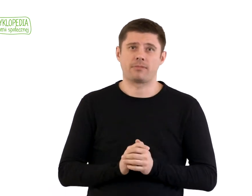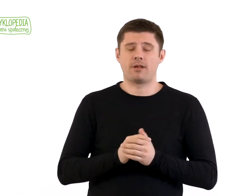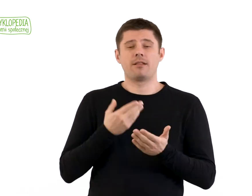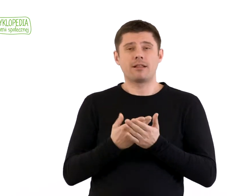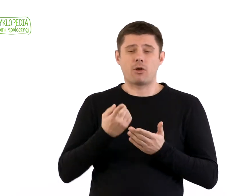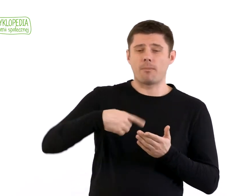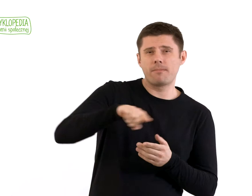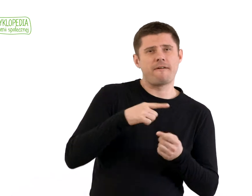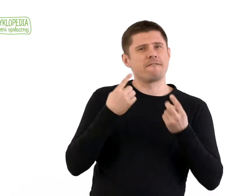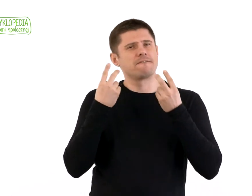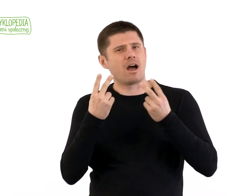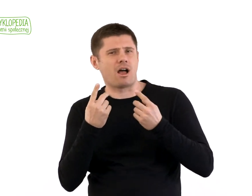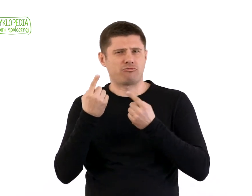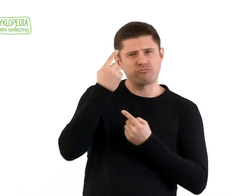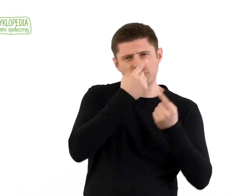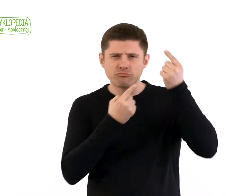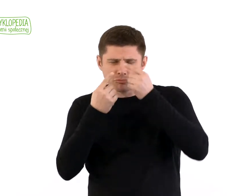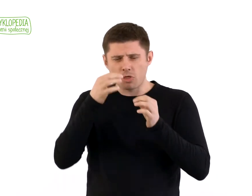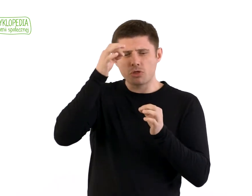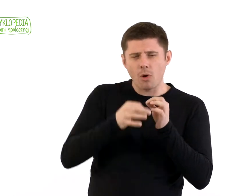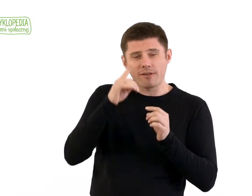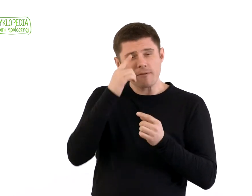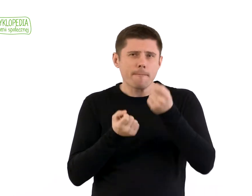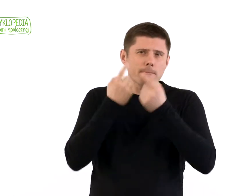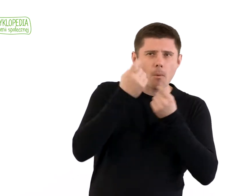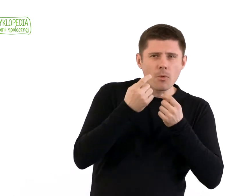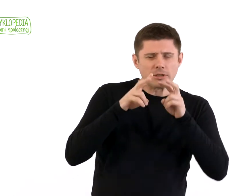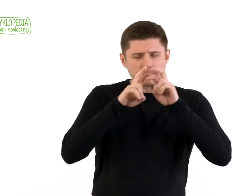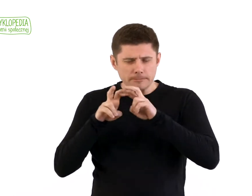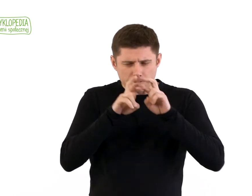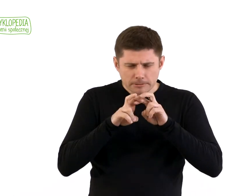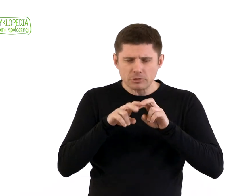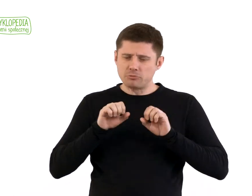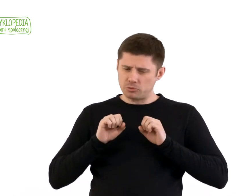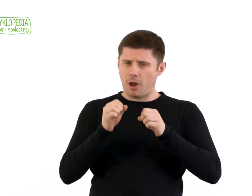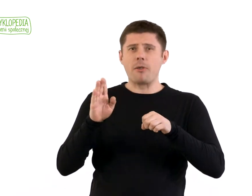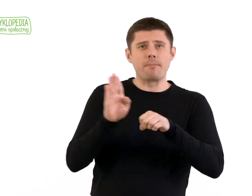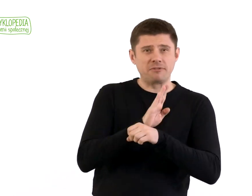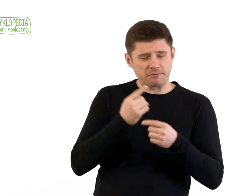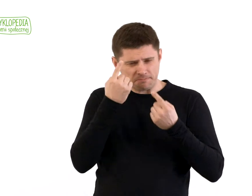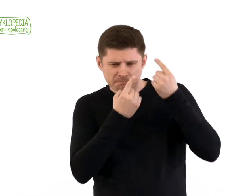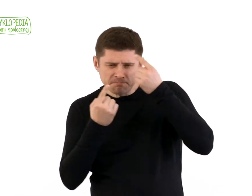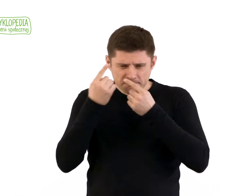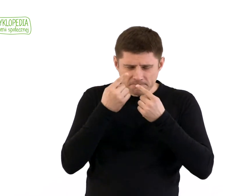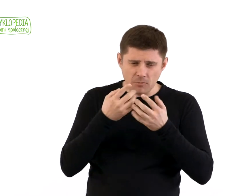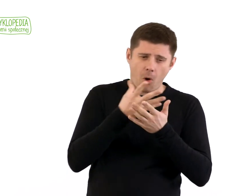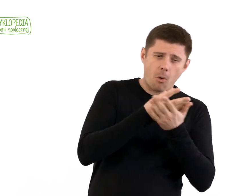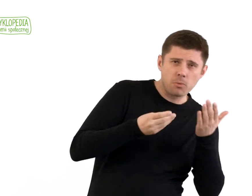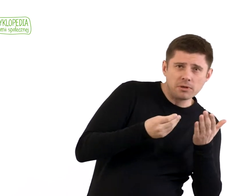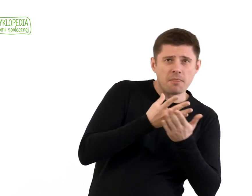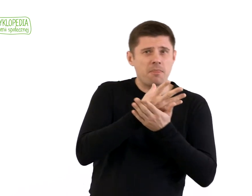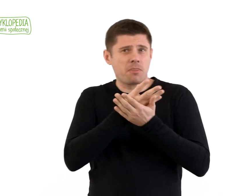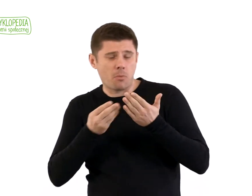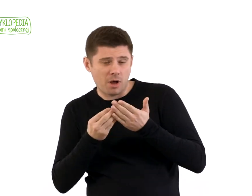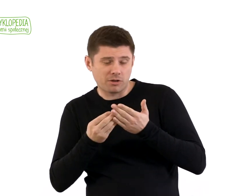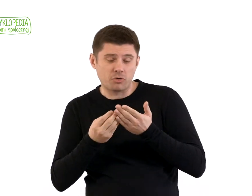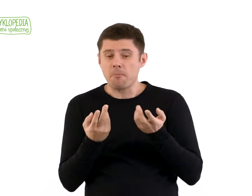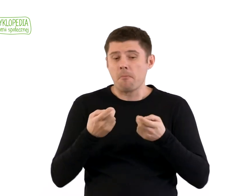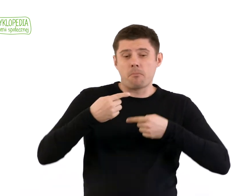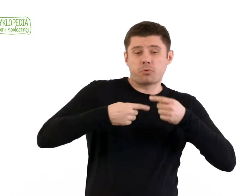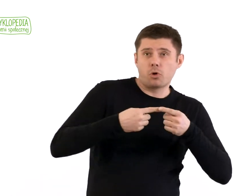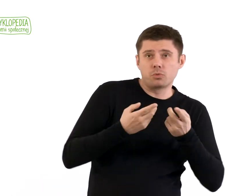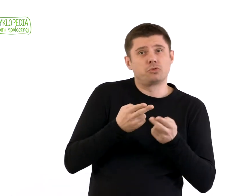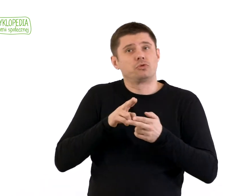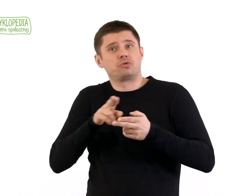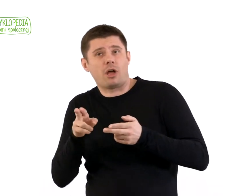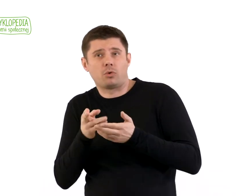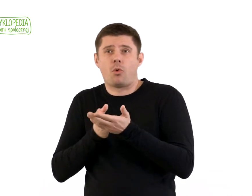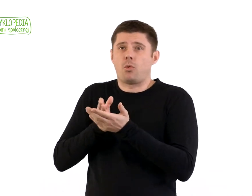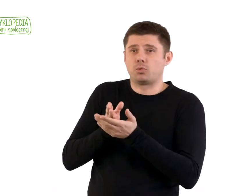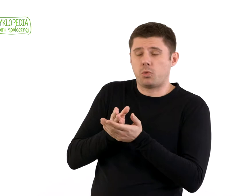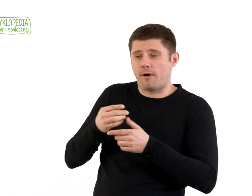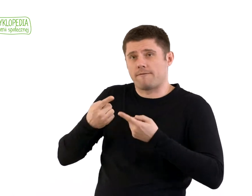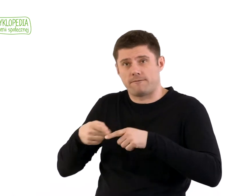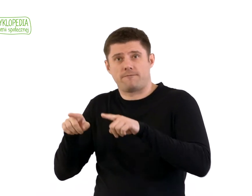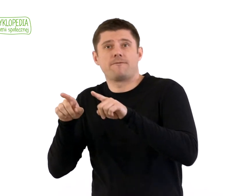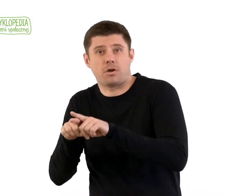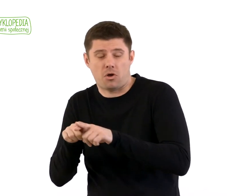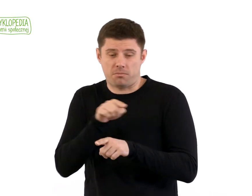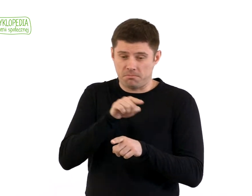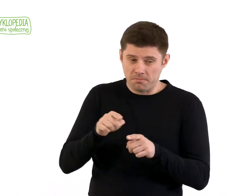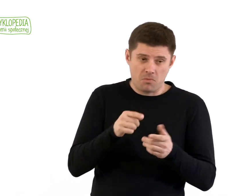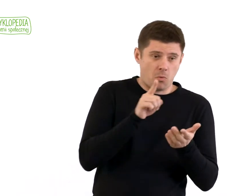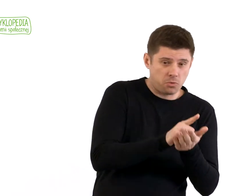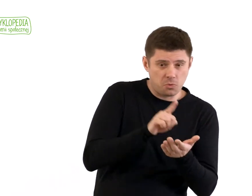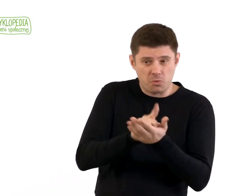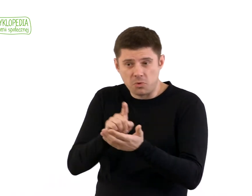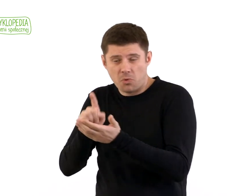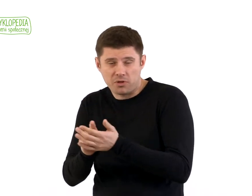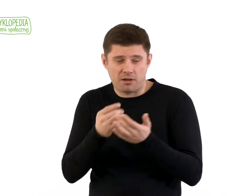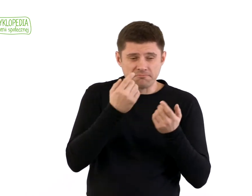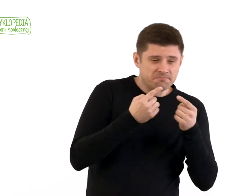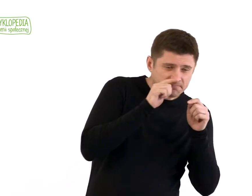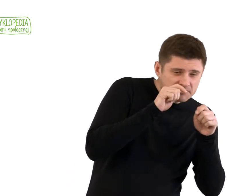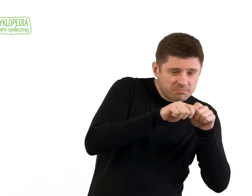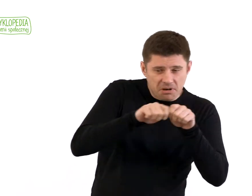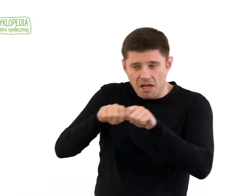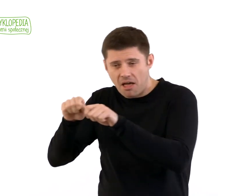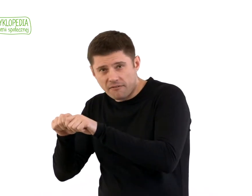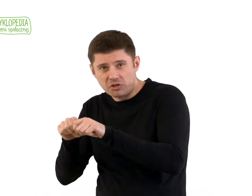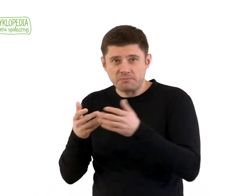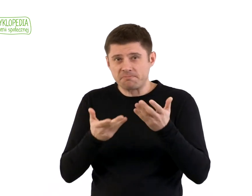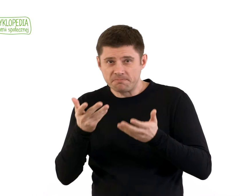Dlatego ważne jest przemyślenie pomysłu na działalność biznesową, sprawdzenie zapotrzebowania na produkty